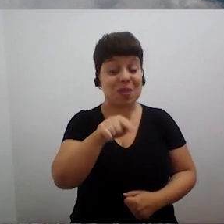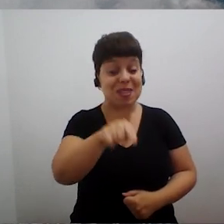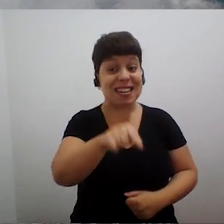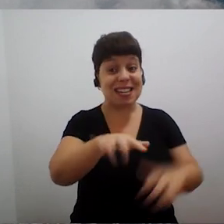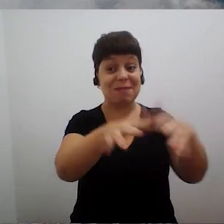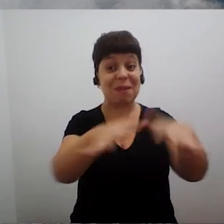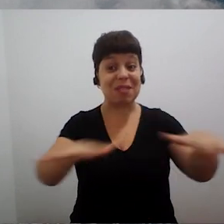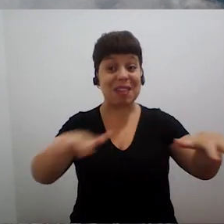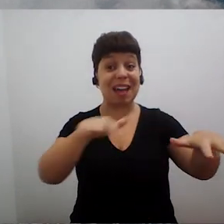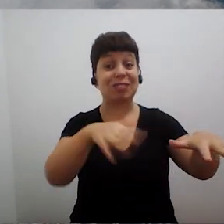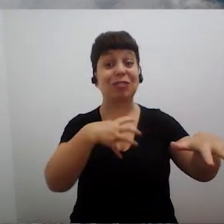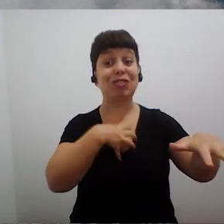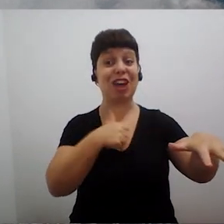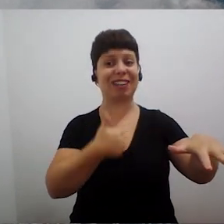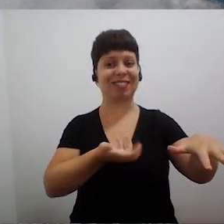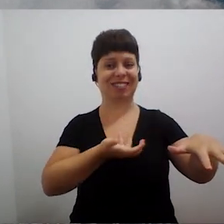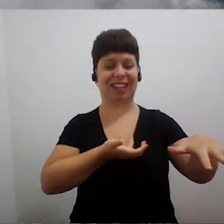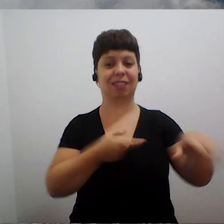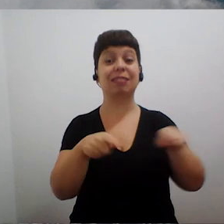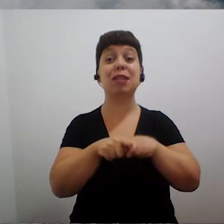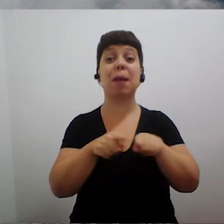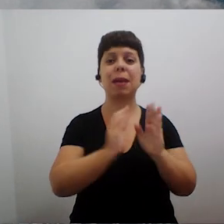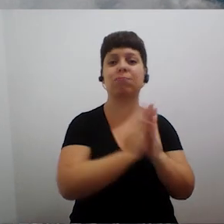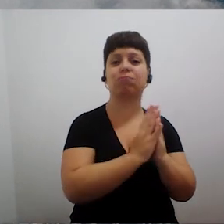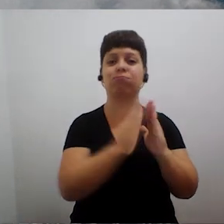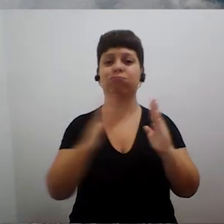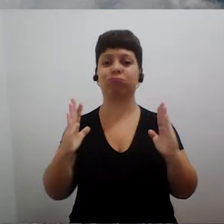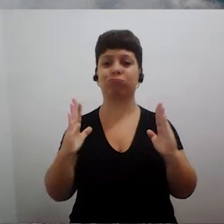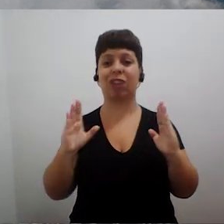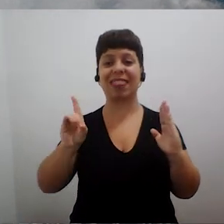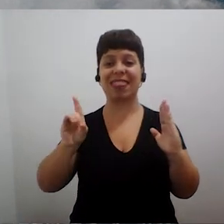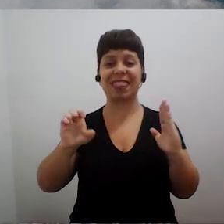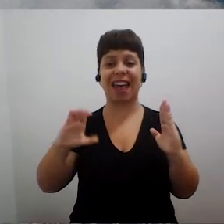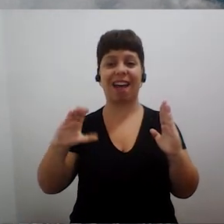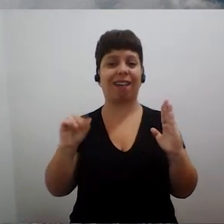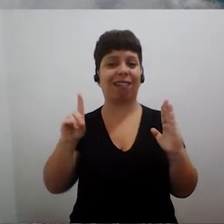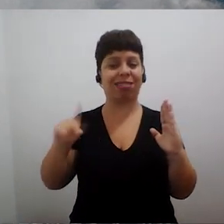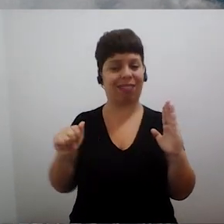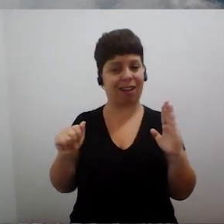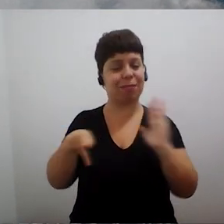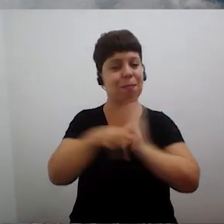a implementação da década do Oceano. Já a Scientific American do Brasil